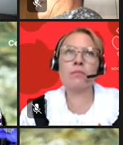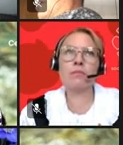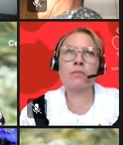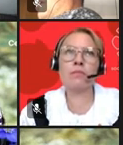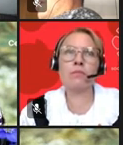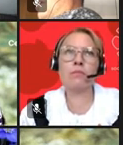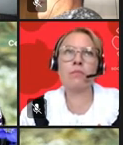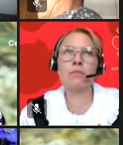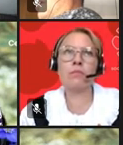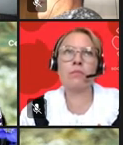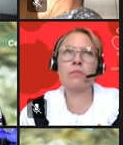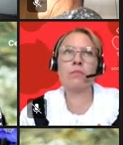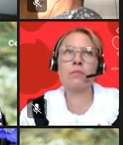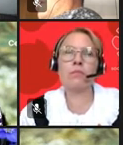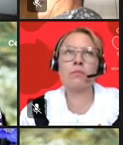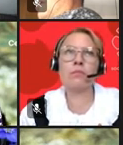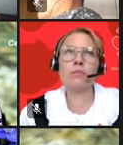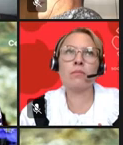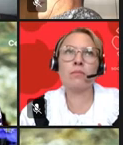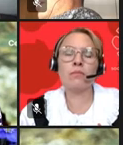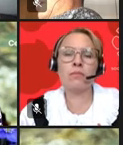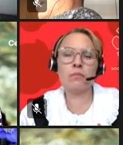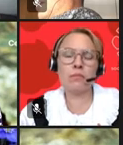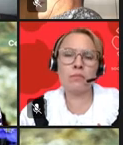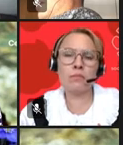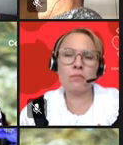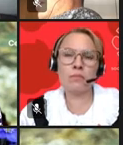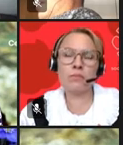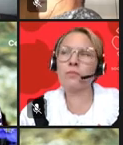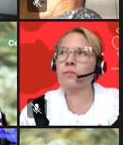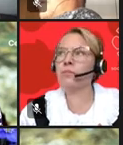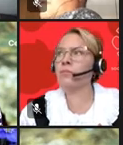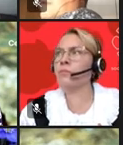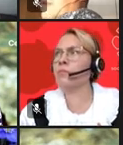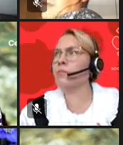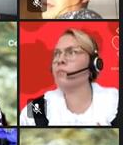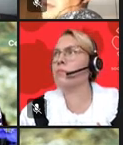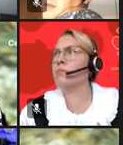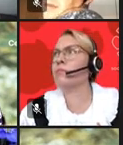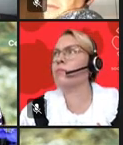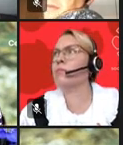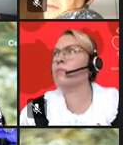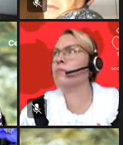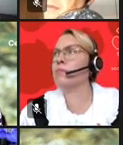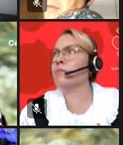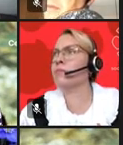Vara en attraktiv arbetsgivare så tror jag faktiskt alla både män och kvinnor tryck Det är viktigt att man ha